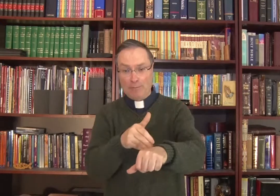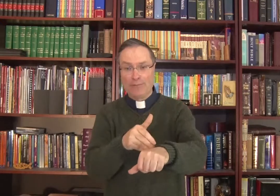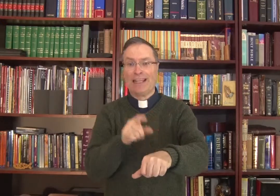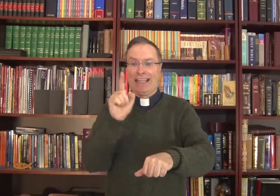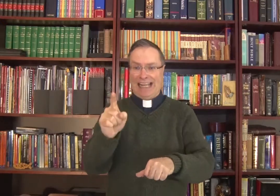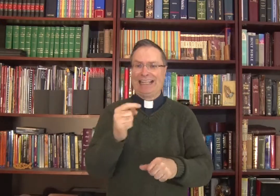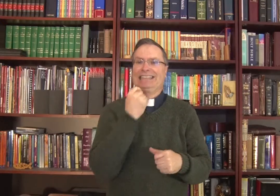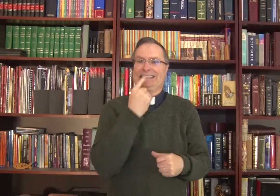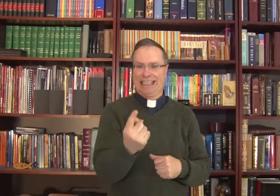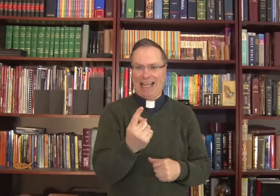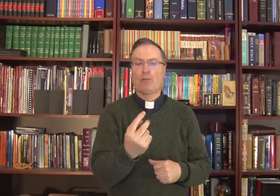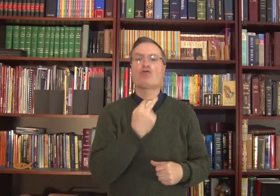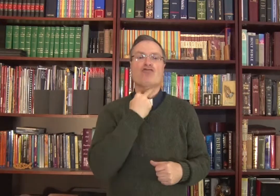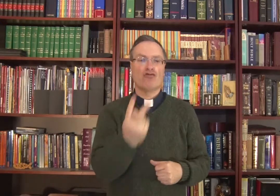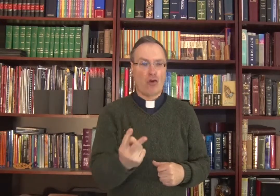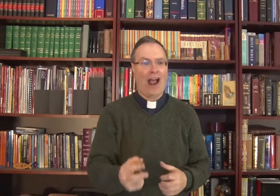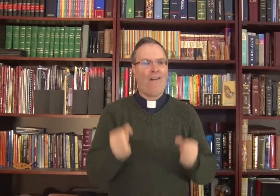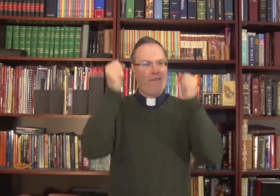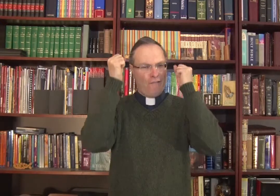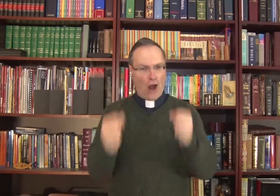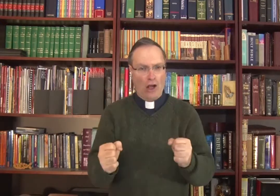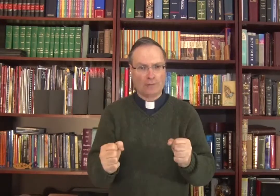Ils disaient d’une voix forte: